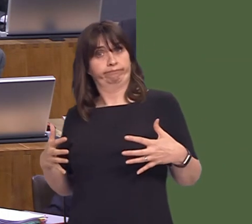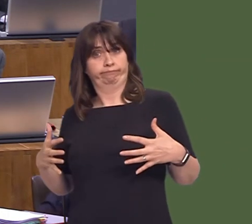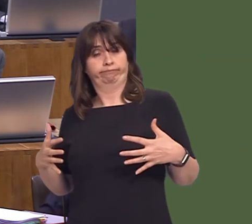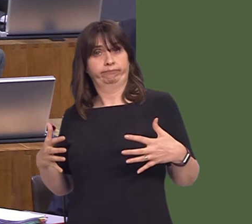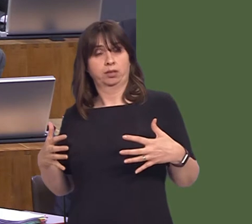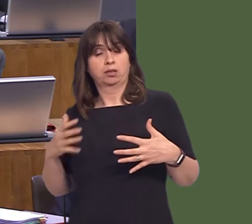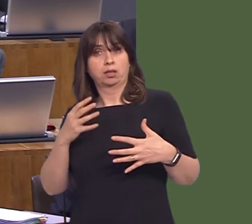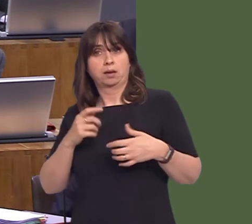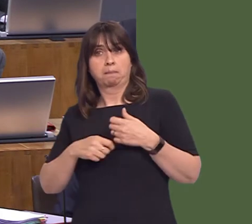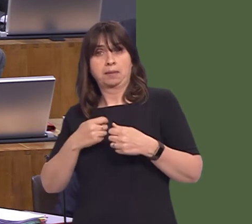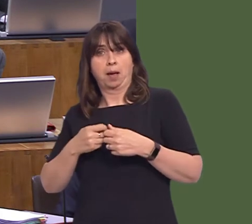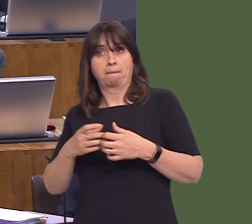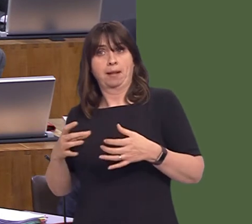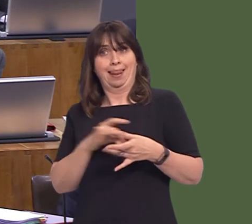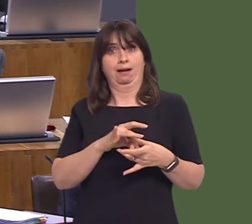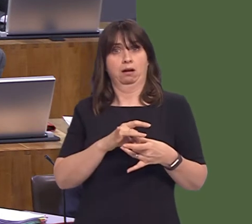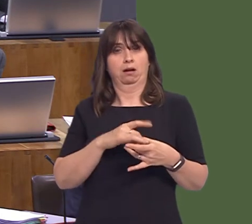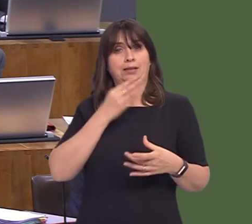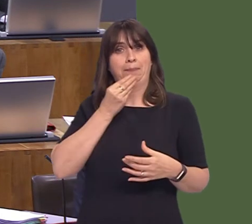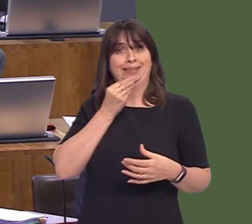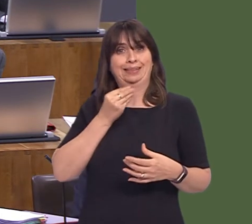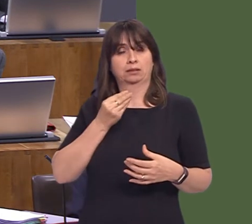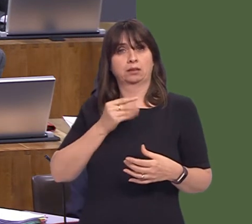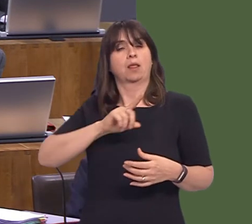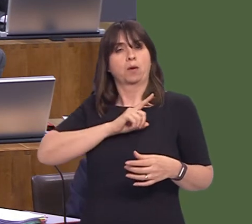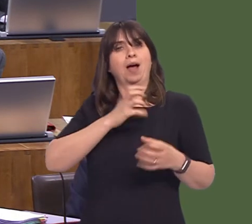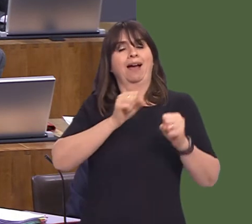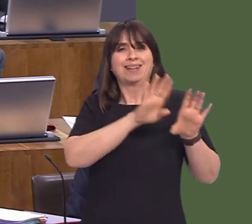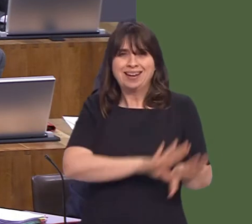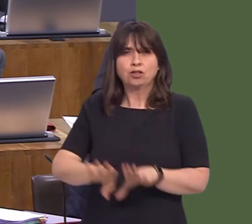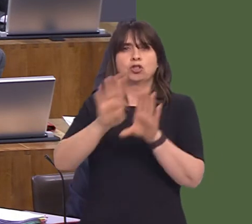strategaeth gordewdra genedlaethol. Ac wrth gwrs, mae gan y gwasanaeth iechyd yng Nghymru